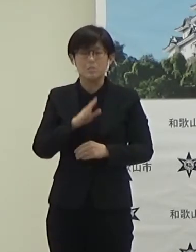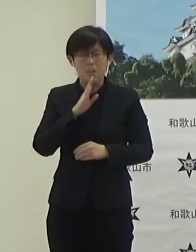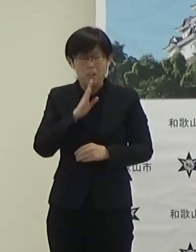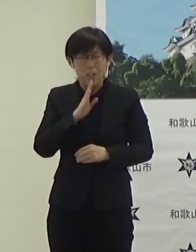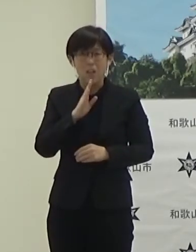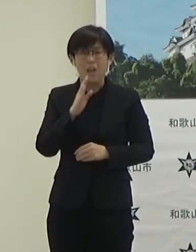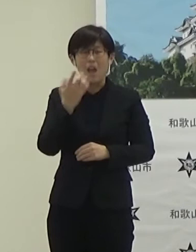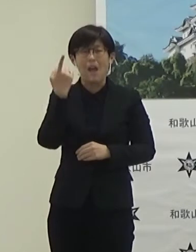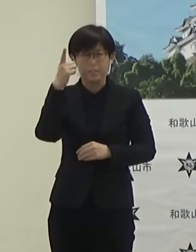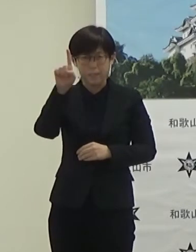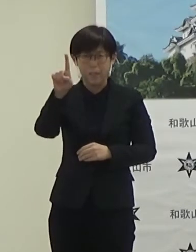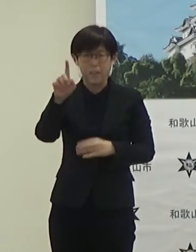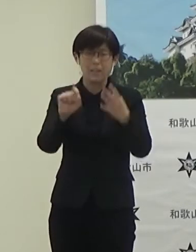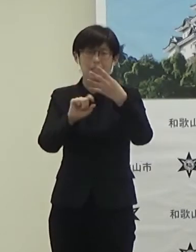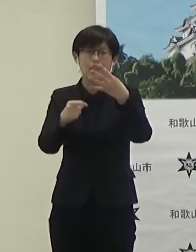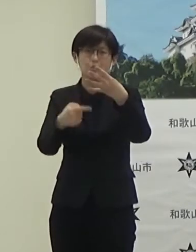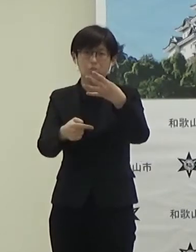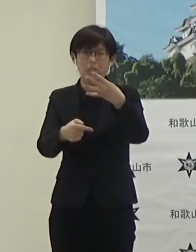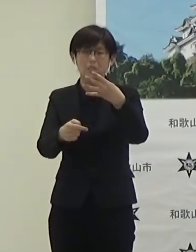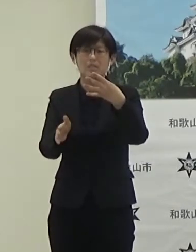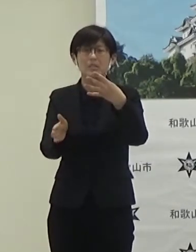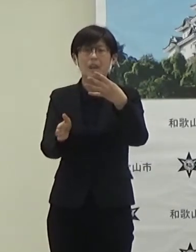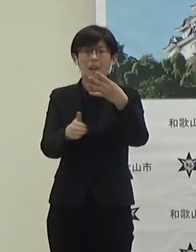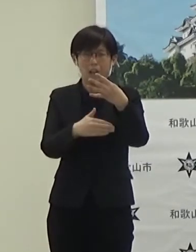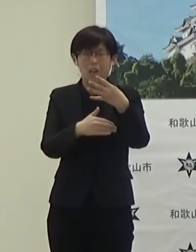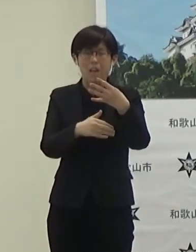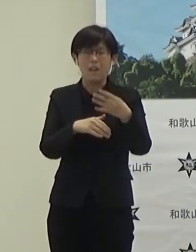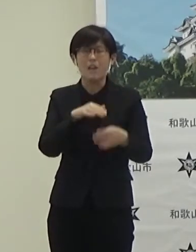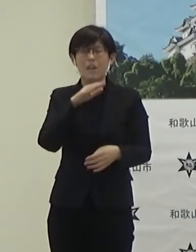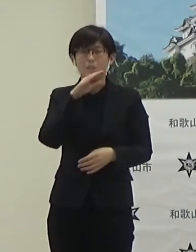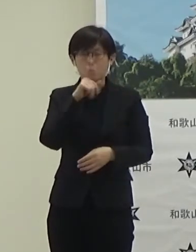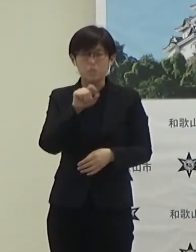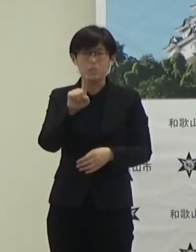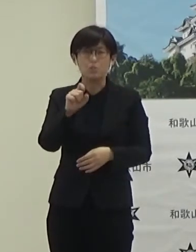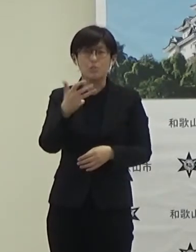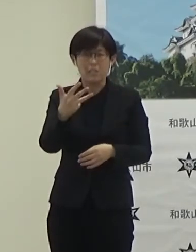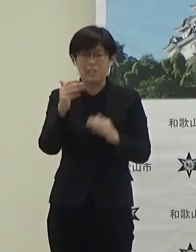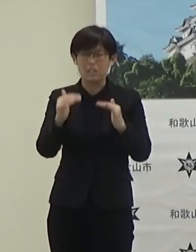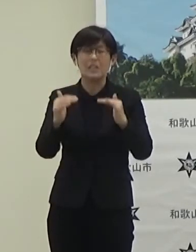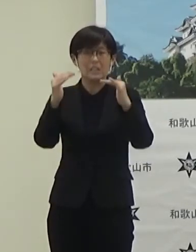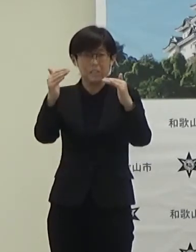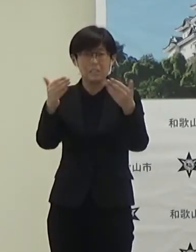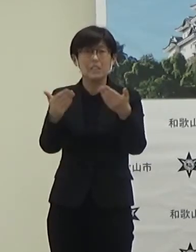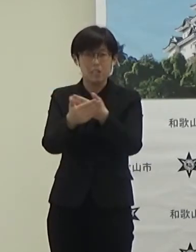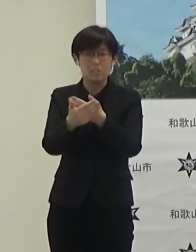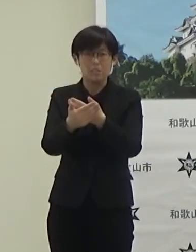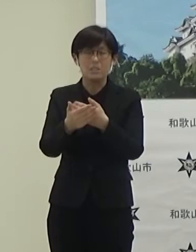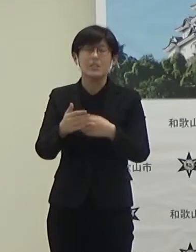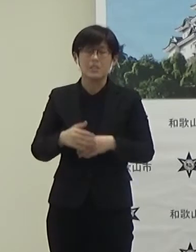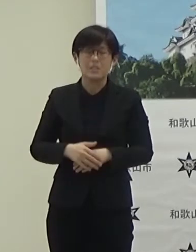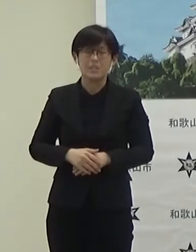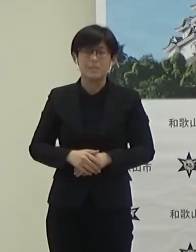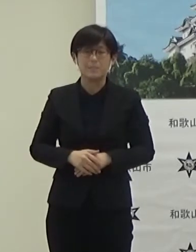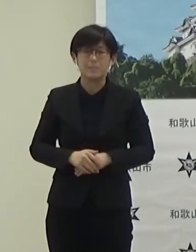18歳に引き下げに伴って様々なことが 起こってくる可能性もあります